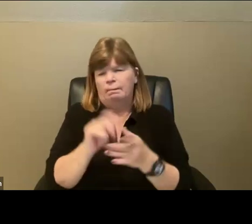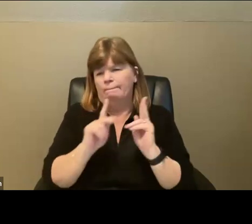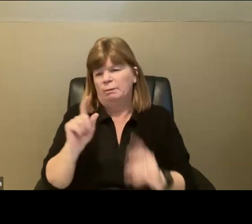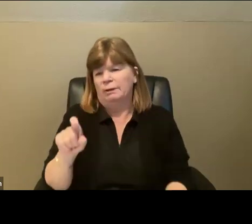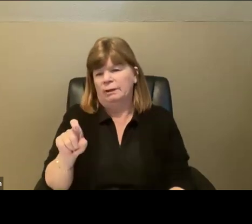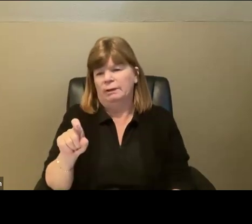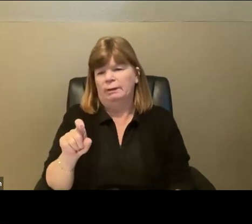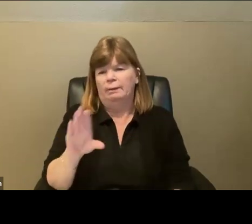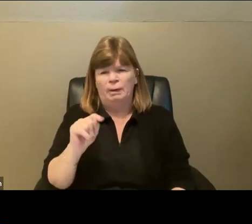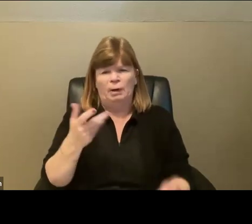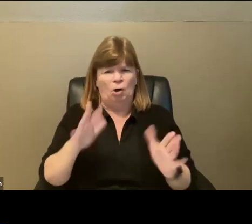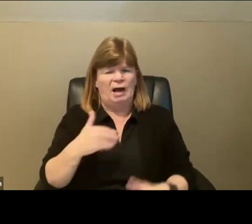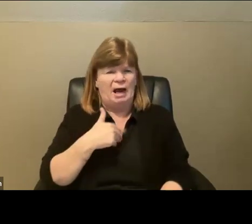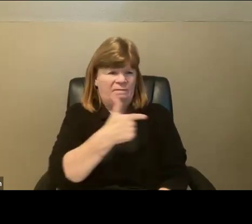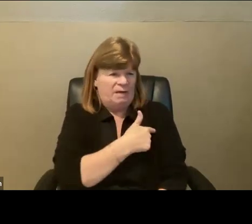Pero ya teníamos vacunas para esas. No